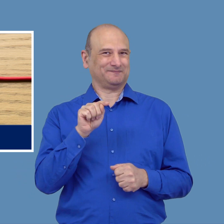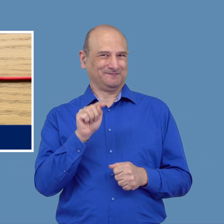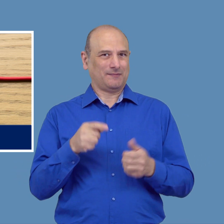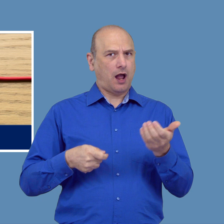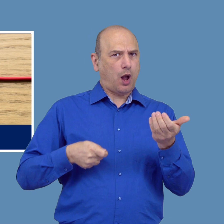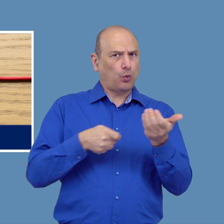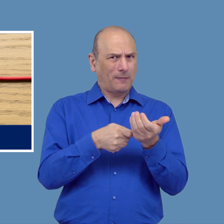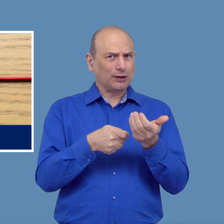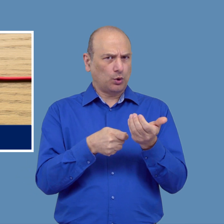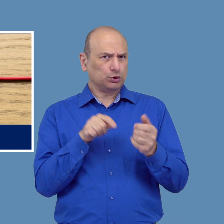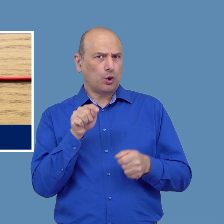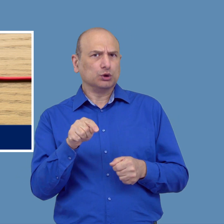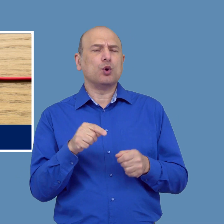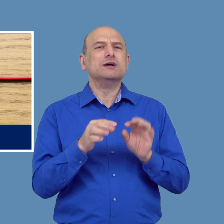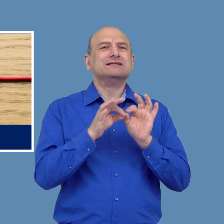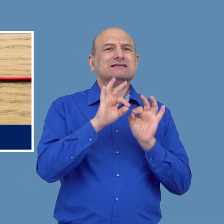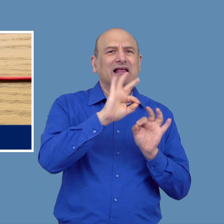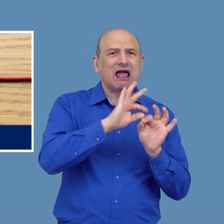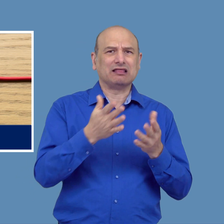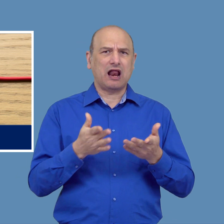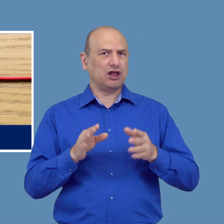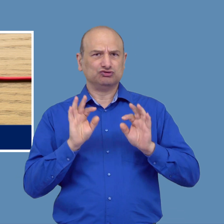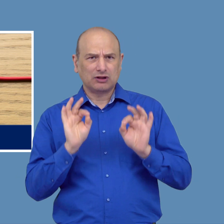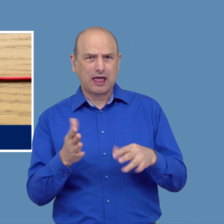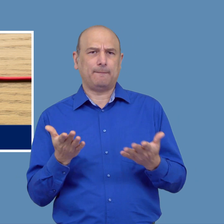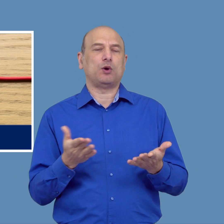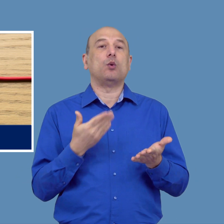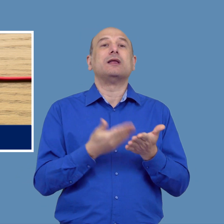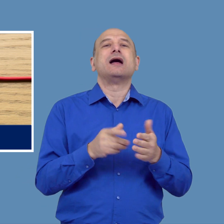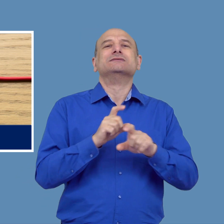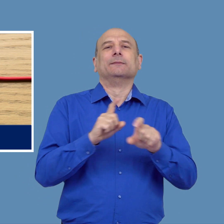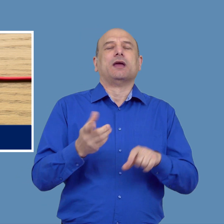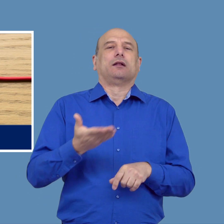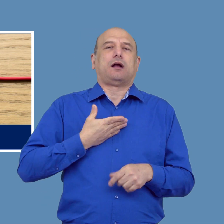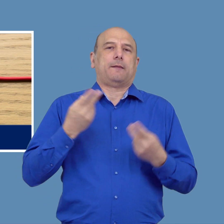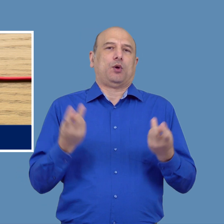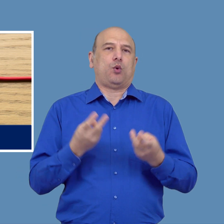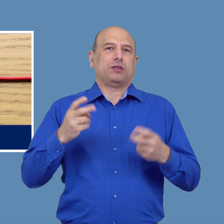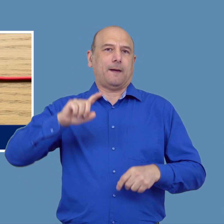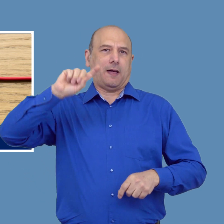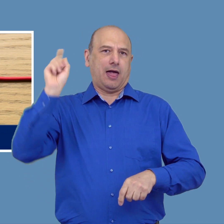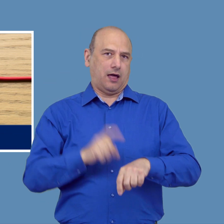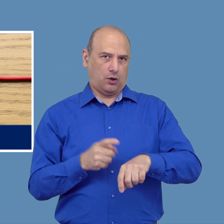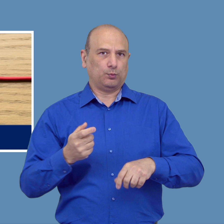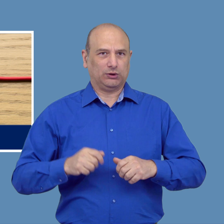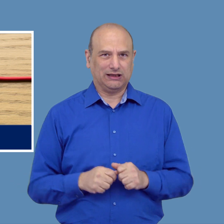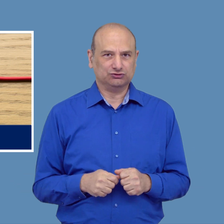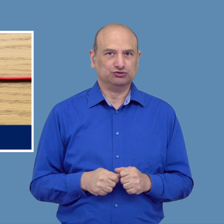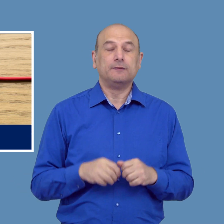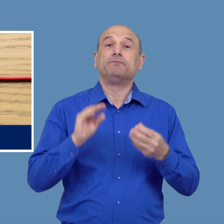A fogyasztóvédelmi ellenőrzésen kiszűrt termékek elégtelen szigetelésük miatt áramütést okozhatnak,